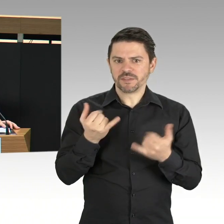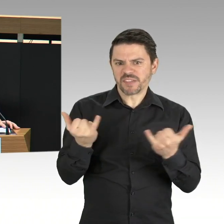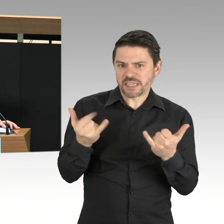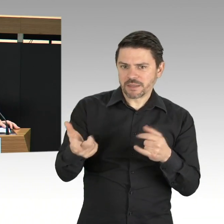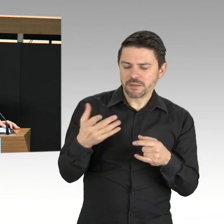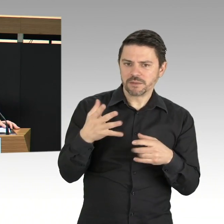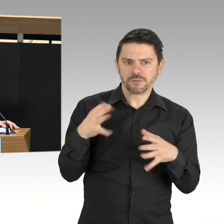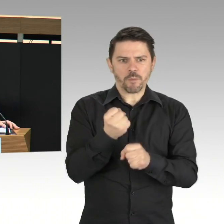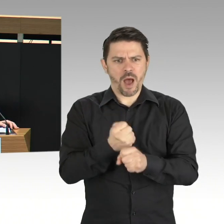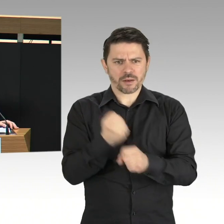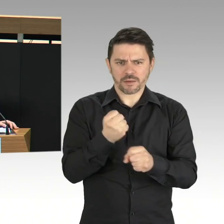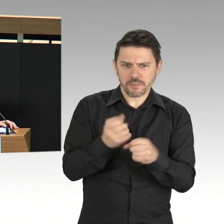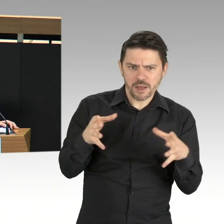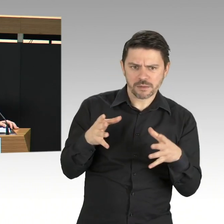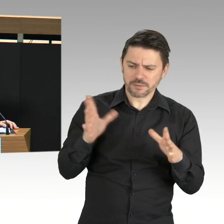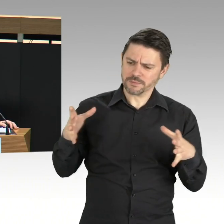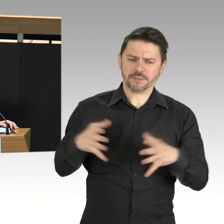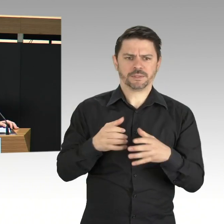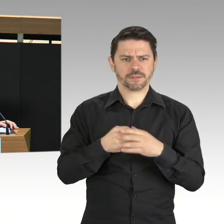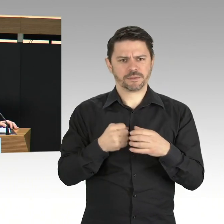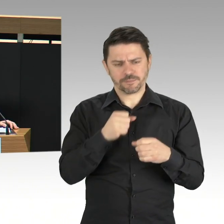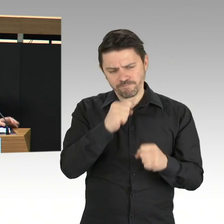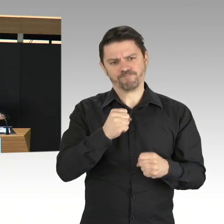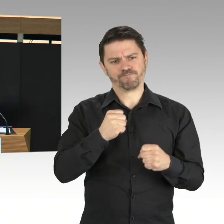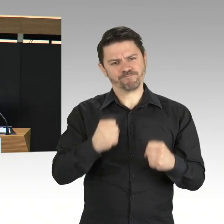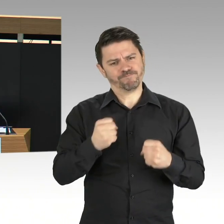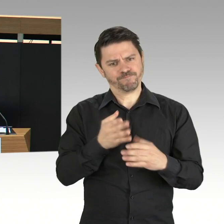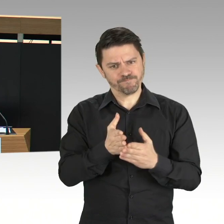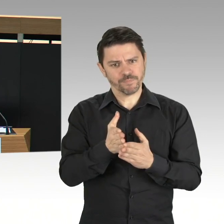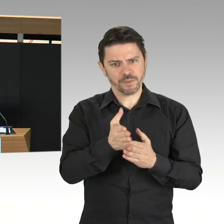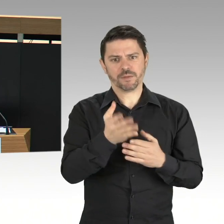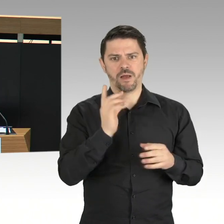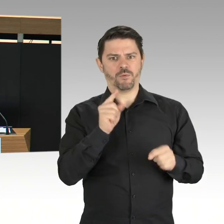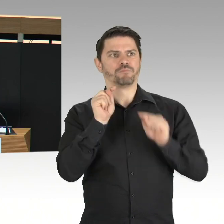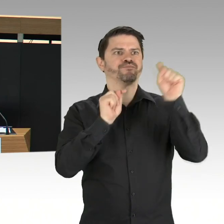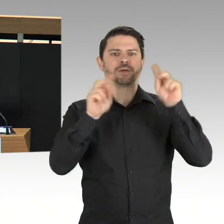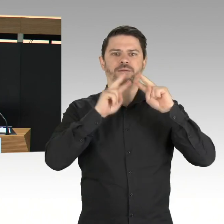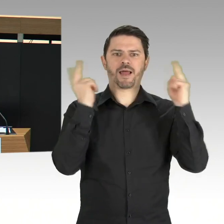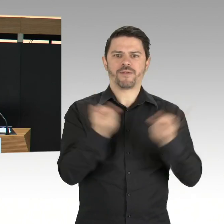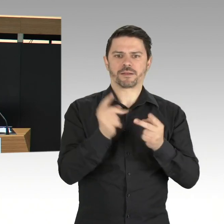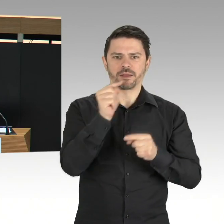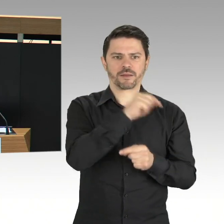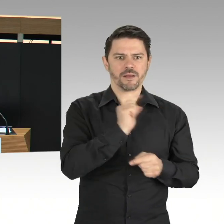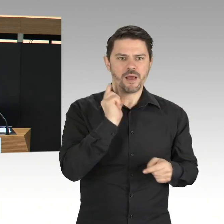die Unruhen haben schon begonnen, sagt Leilani Farha, die UN-Sonderbeauftragte für das Recht auf Wohnen.